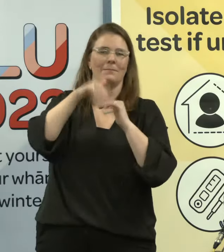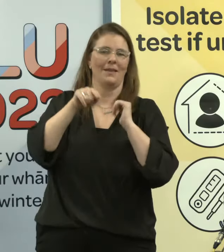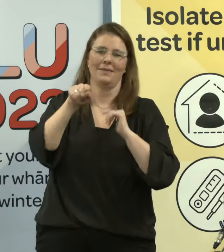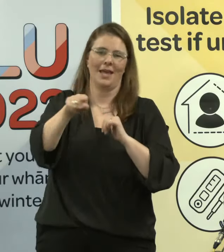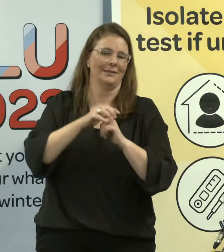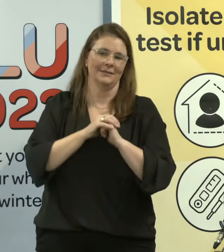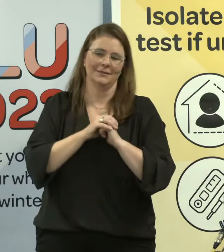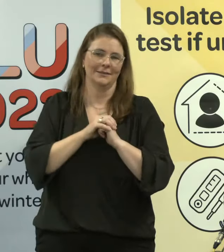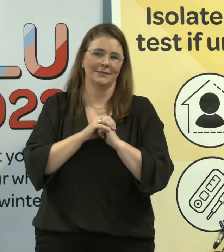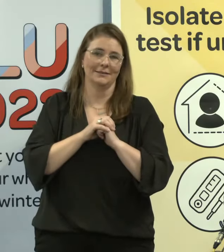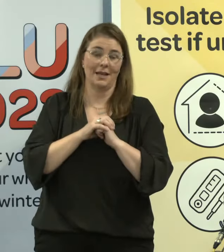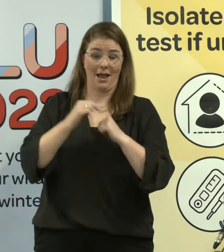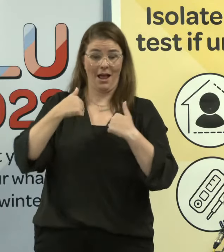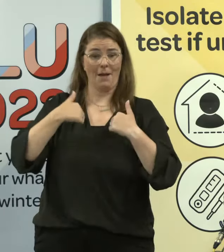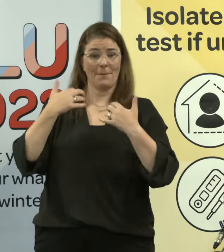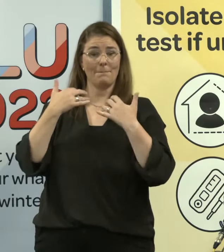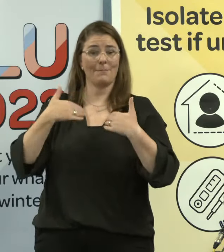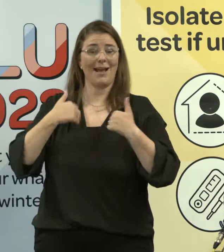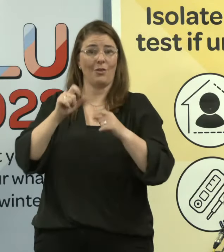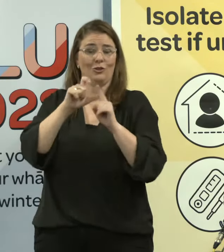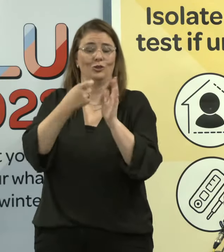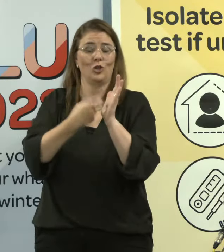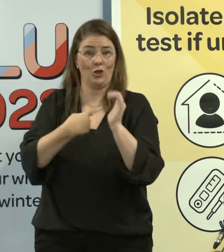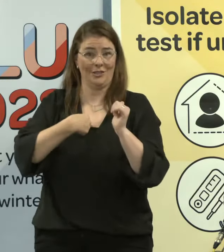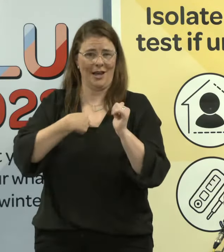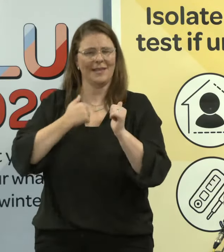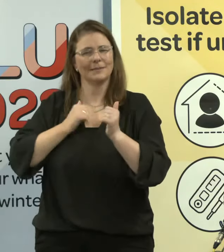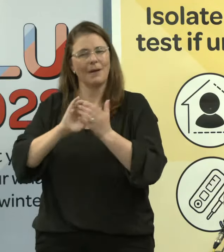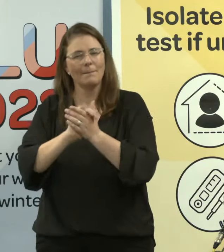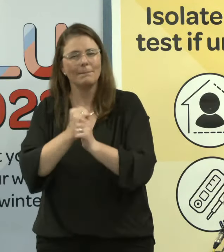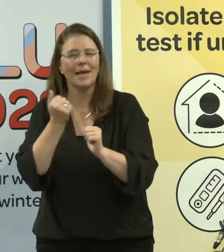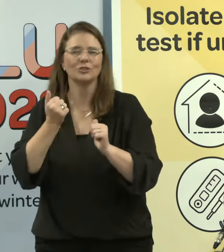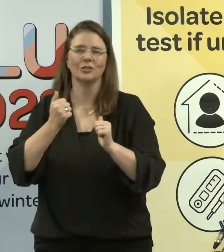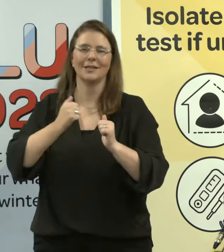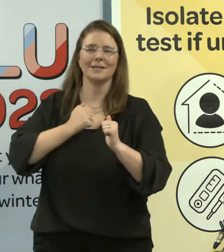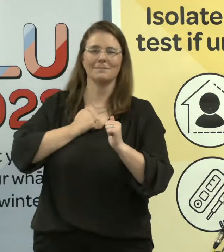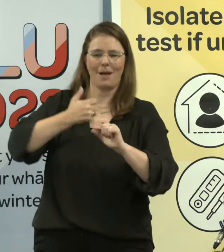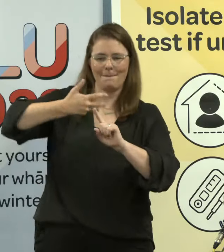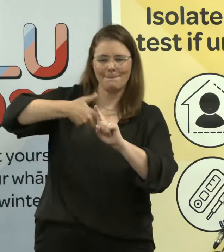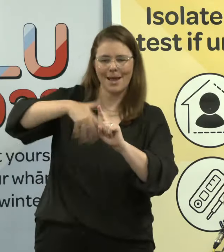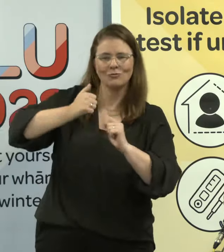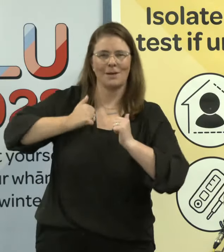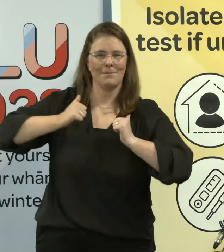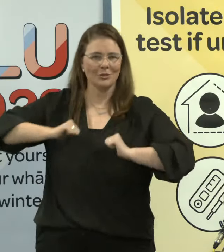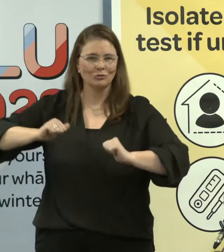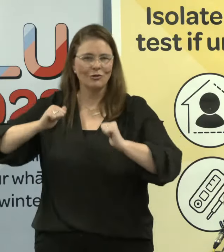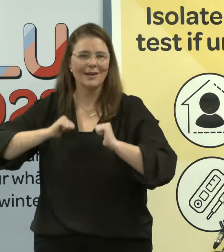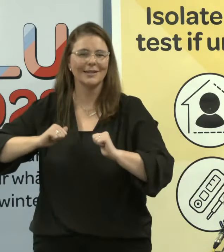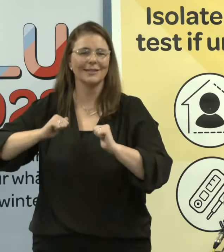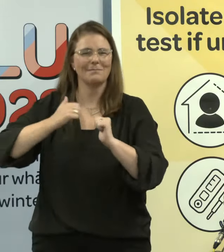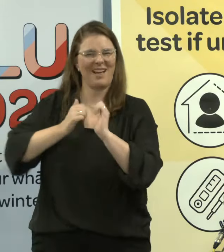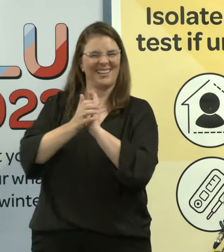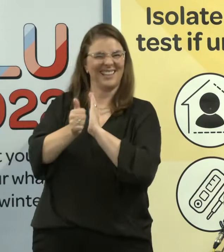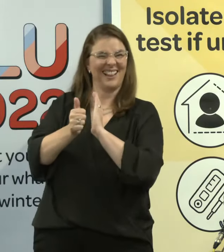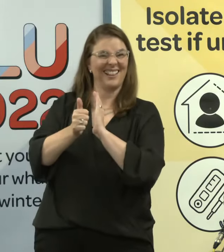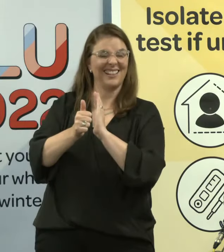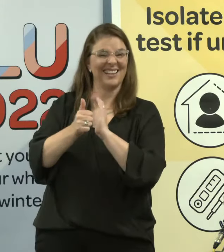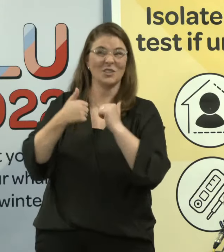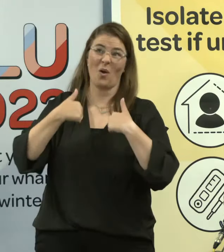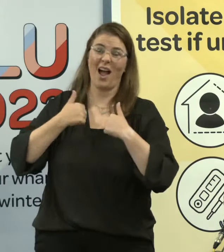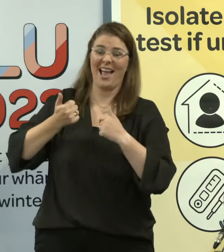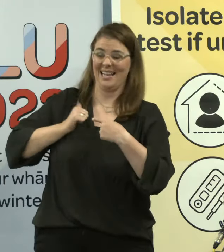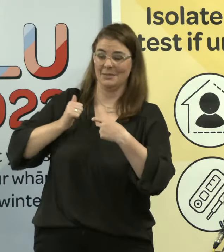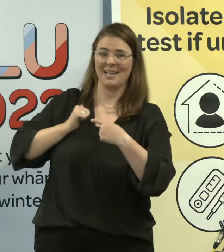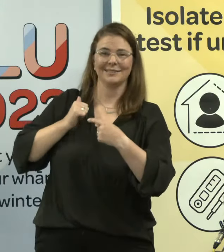Tireni i tana hokinga mai ki te